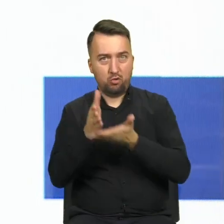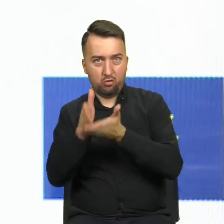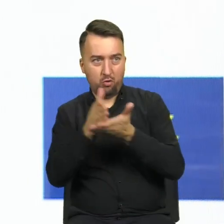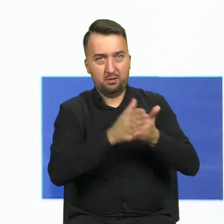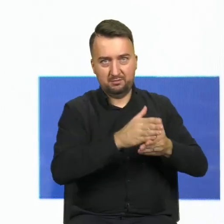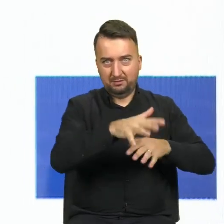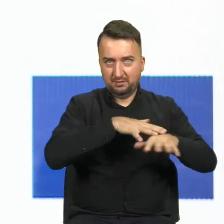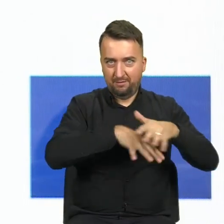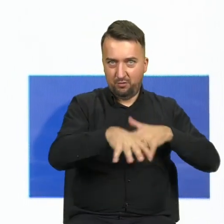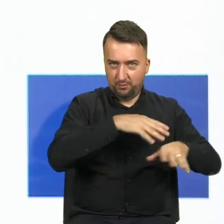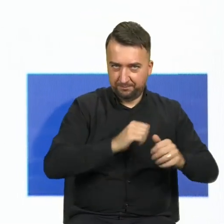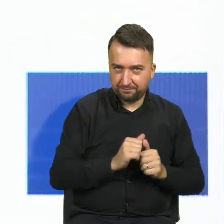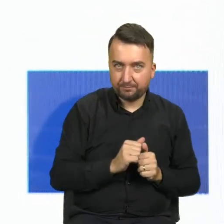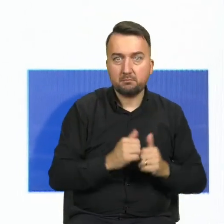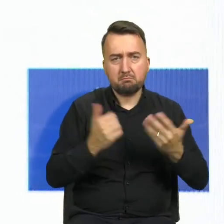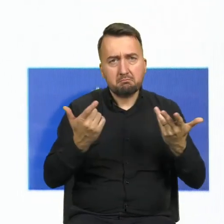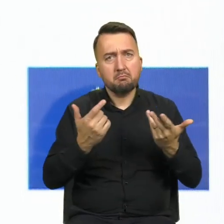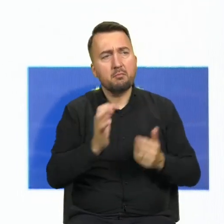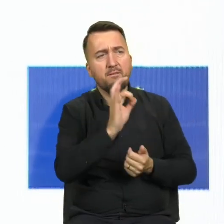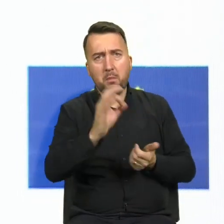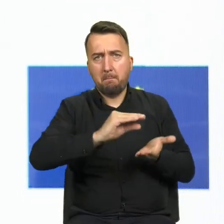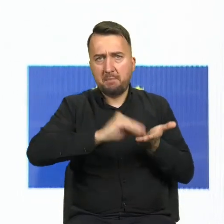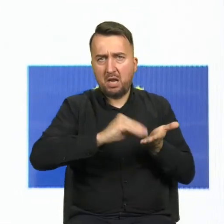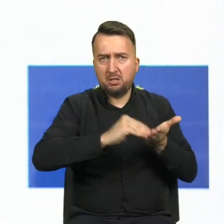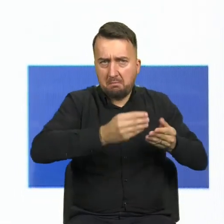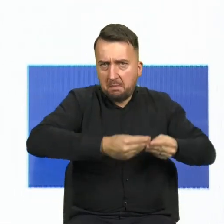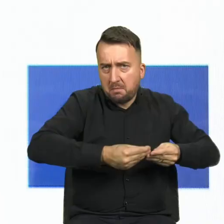Upowszechnianie dobrych praktyk oraz budowanie przestrzeni